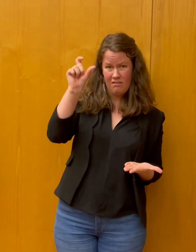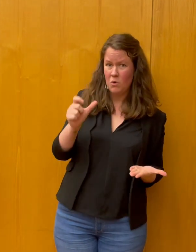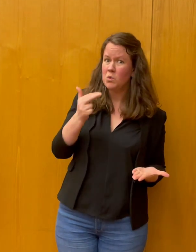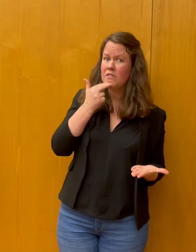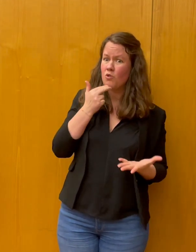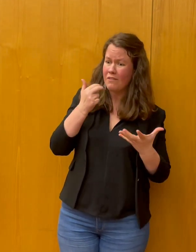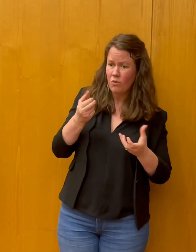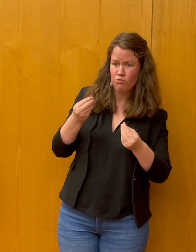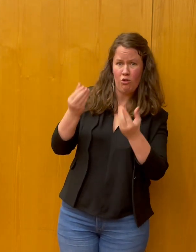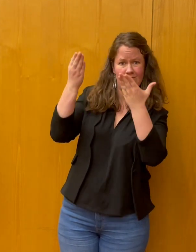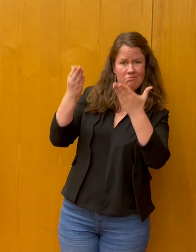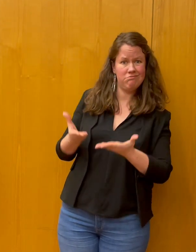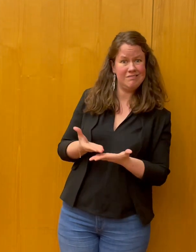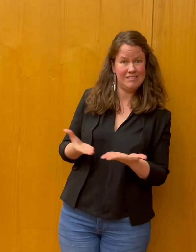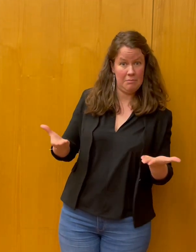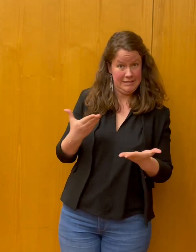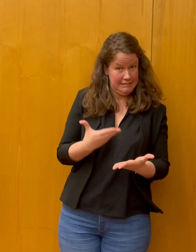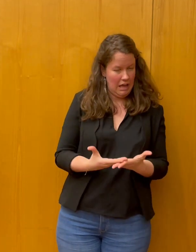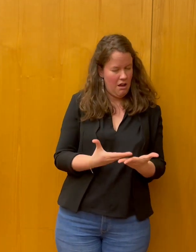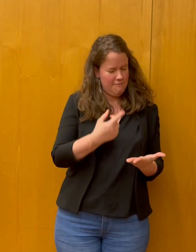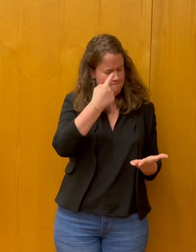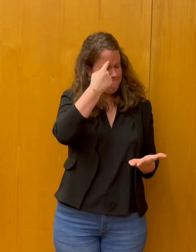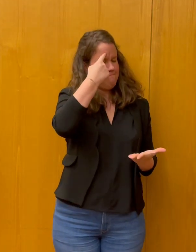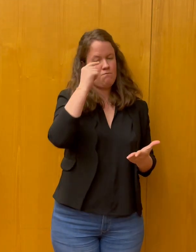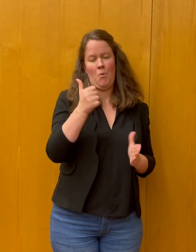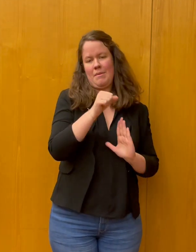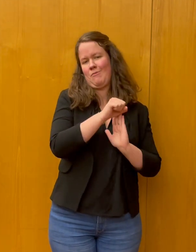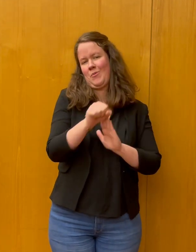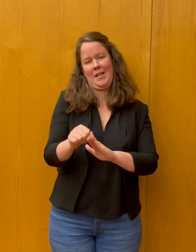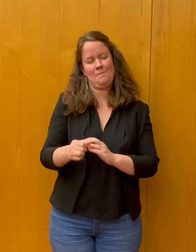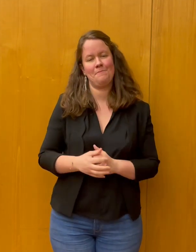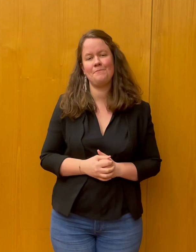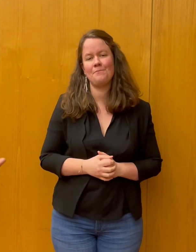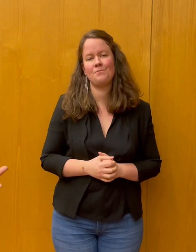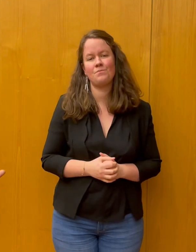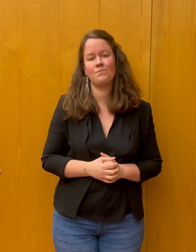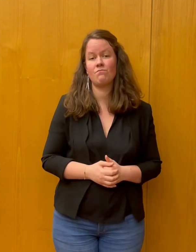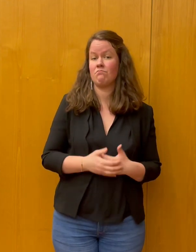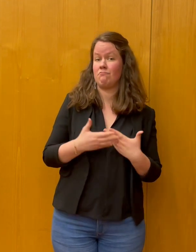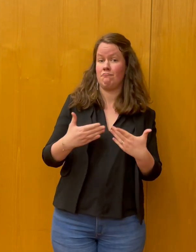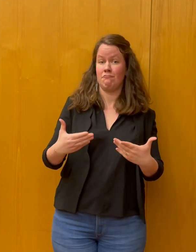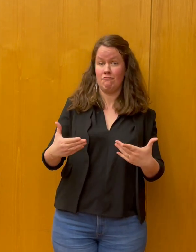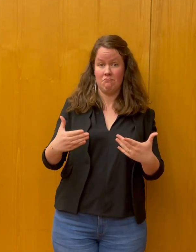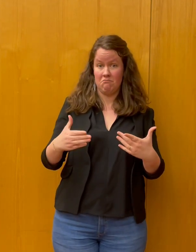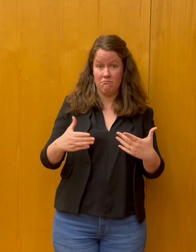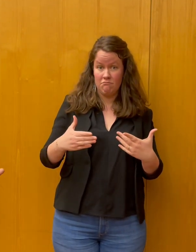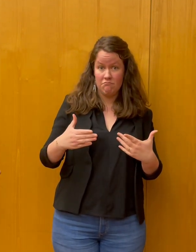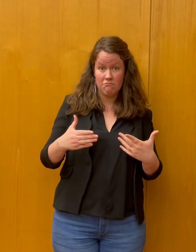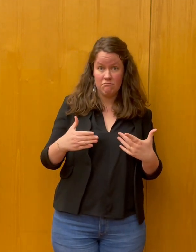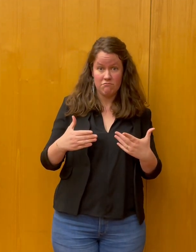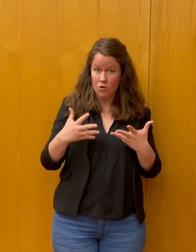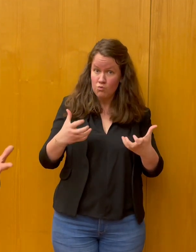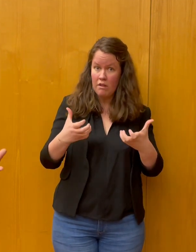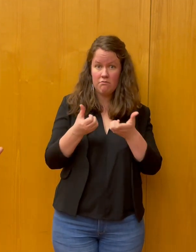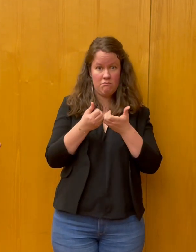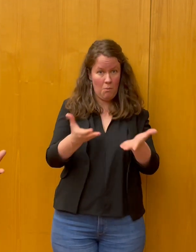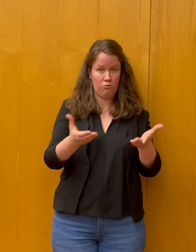primé dans les propositions que nous faisons pour que le cadre soit concurrentiel et permettre donc